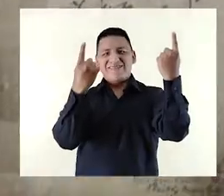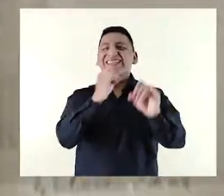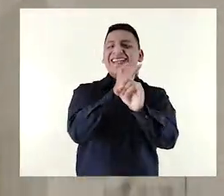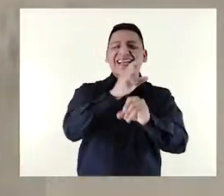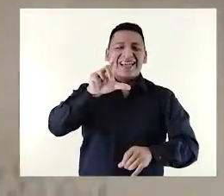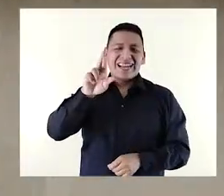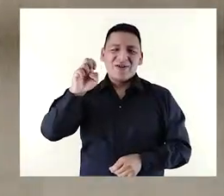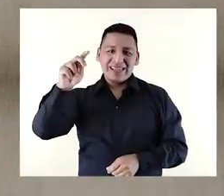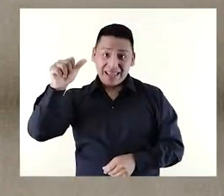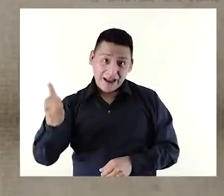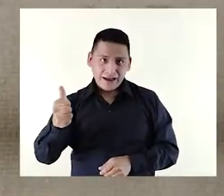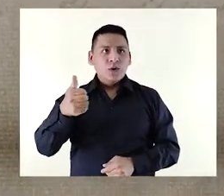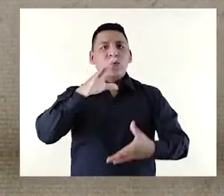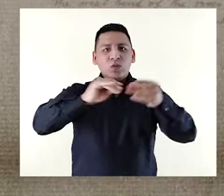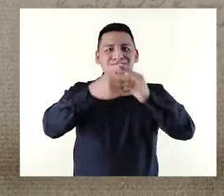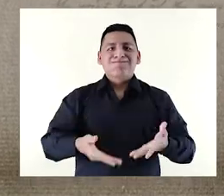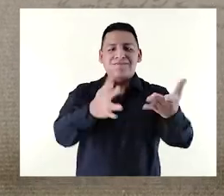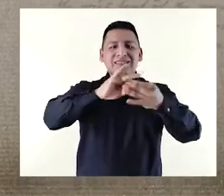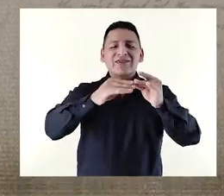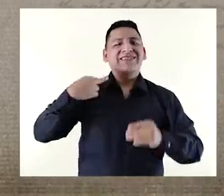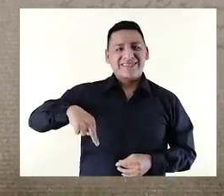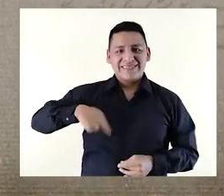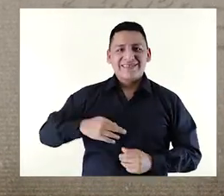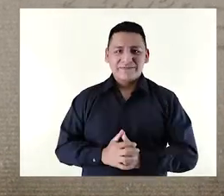Iglesia de la Recoleta. Un patrimonio con historia religiosa.